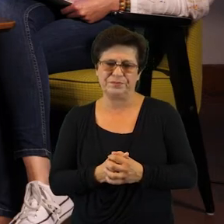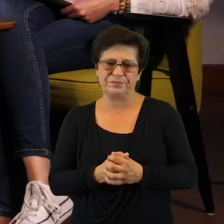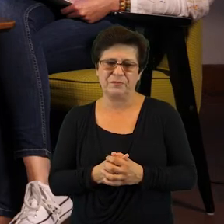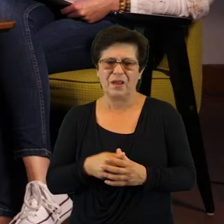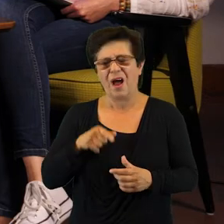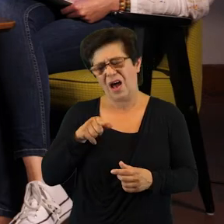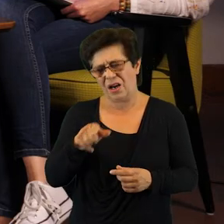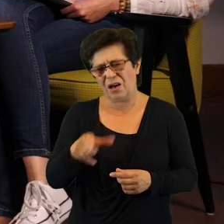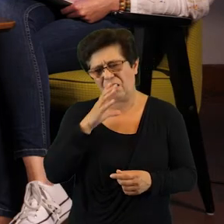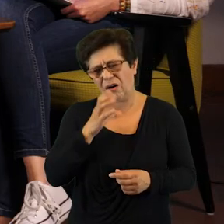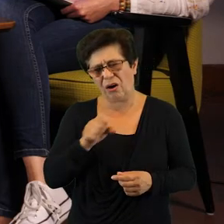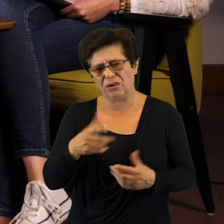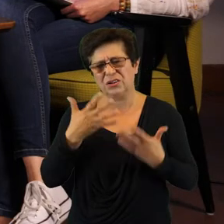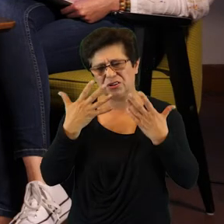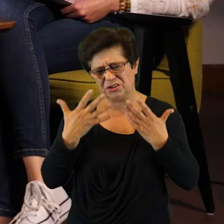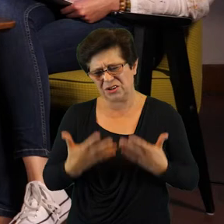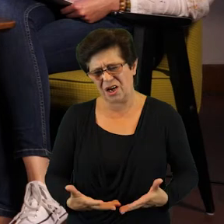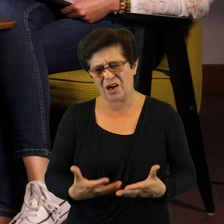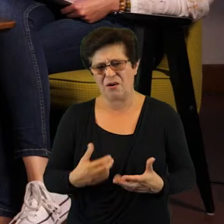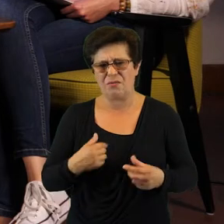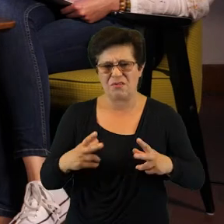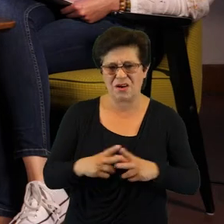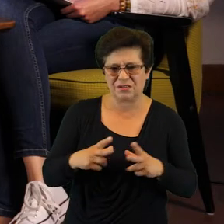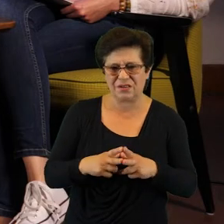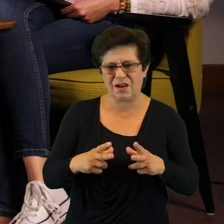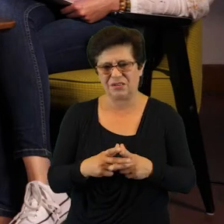ponieważ pan tutaj wymienił Brandstaettera